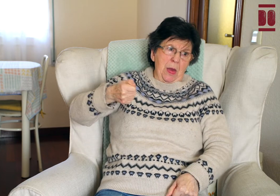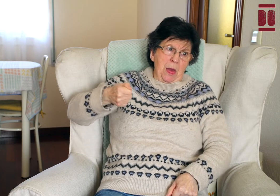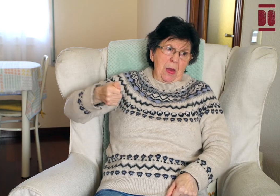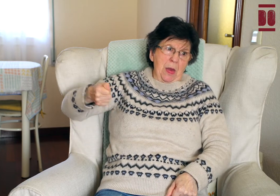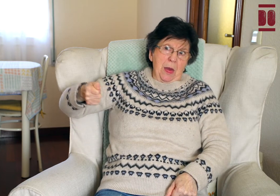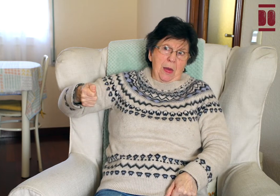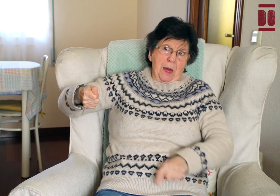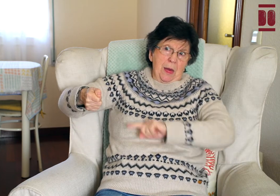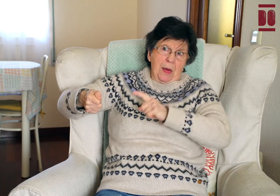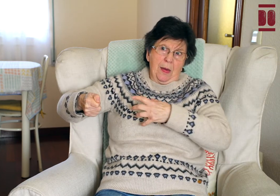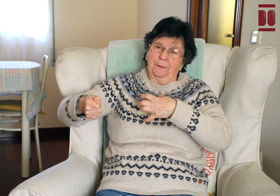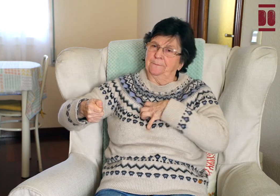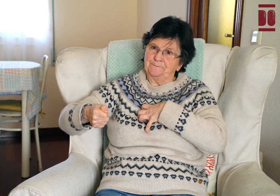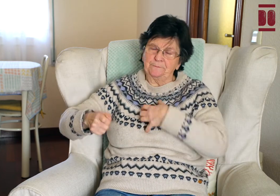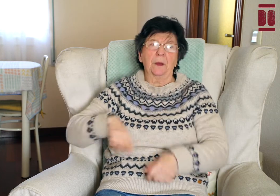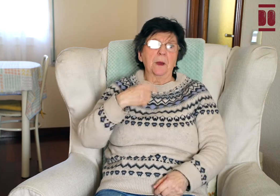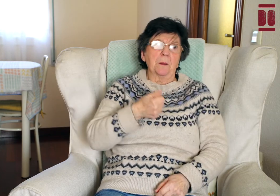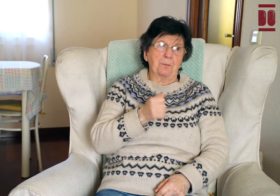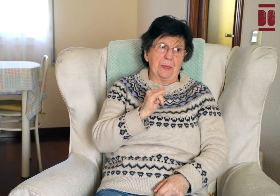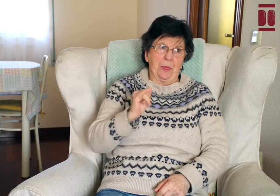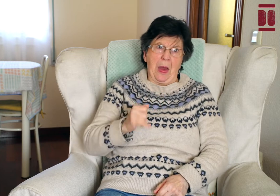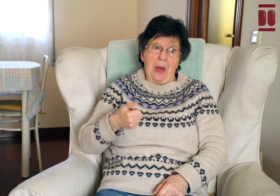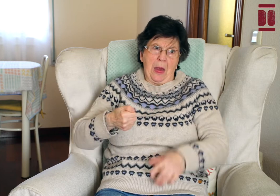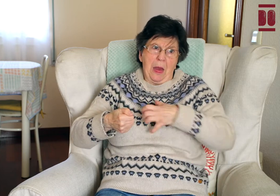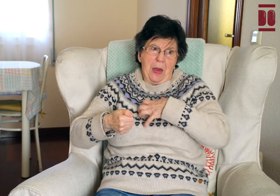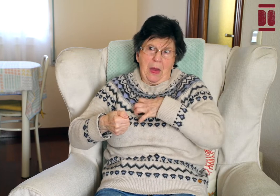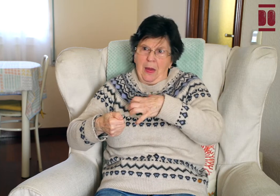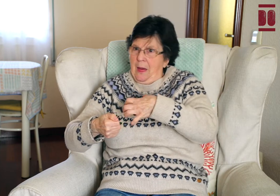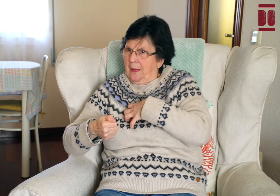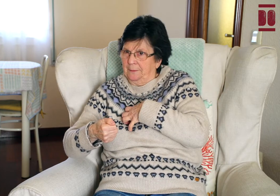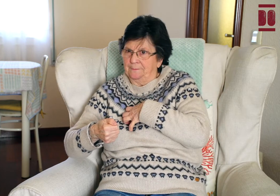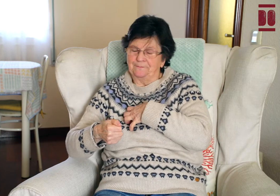Otra vez, "pizaaa", sin poder completarla... No podía. Ahí lo dejamos.